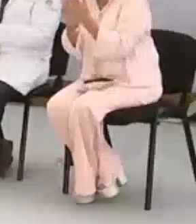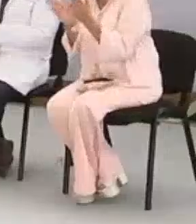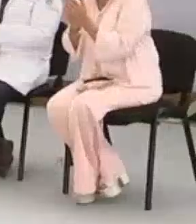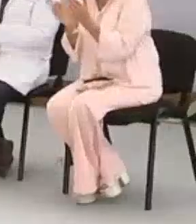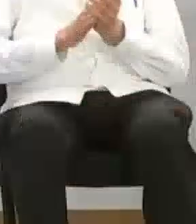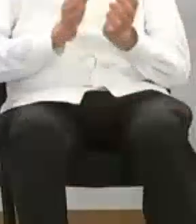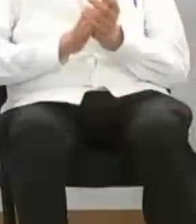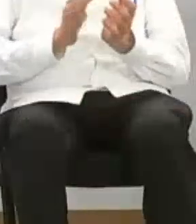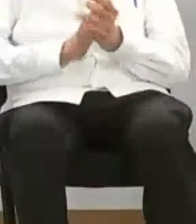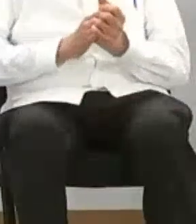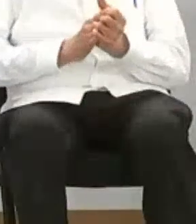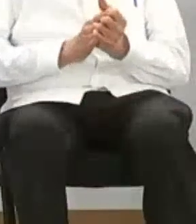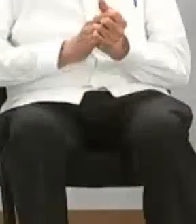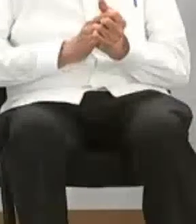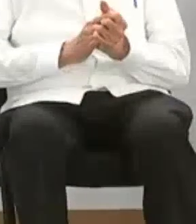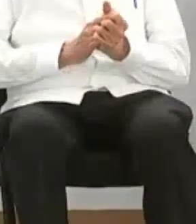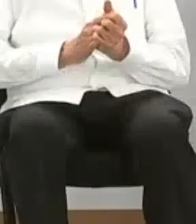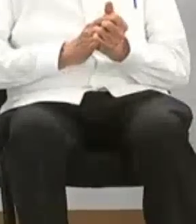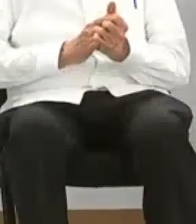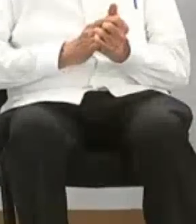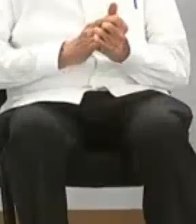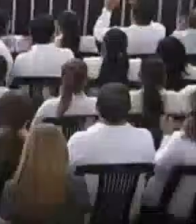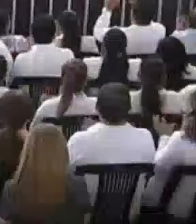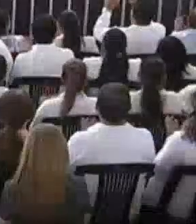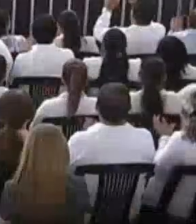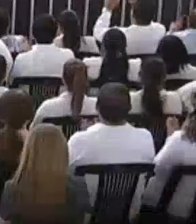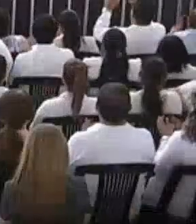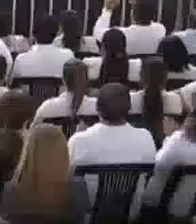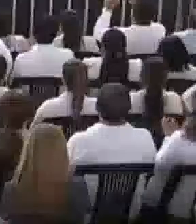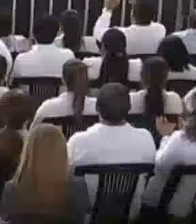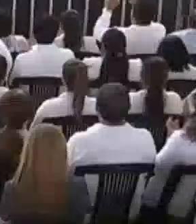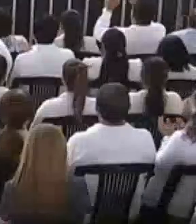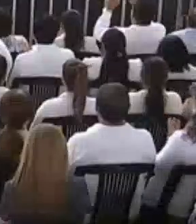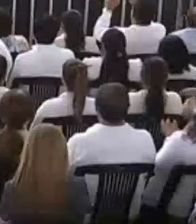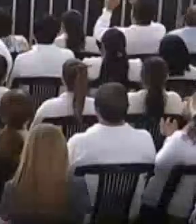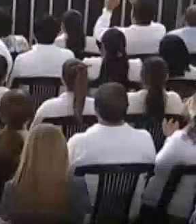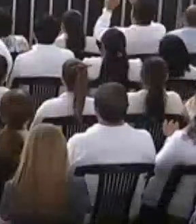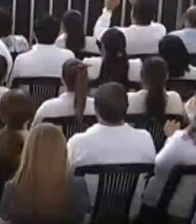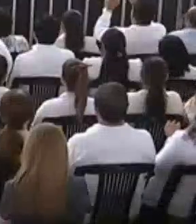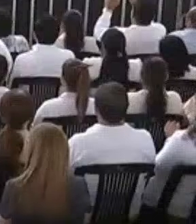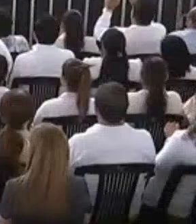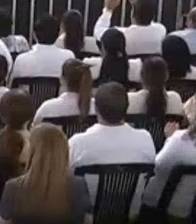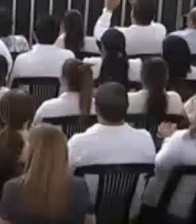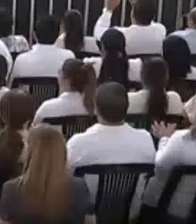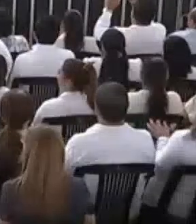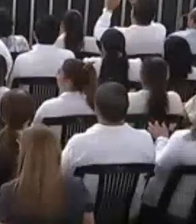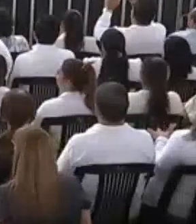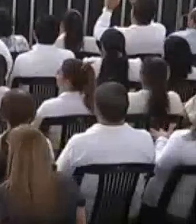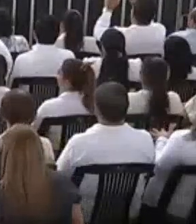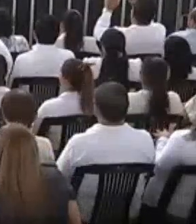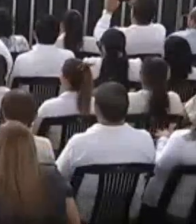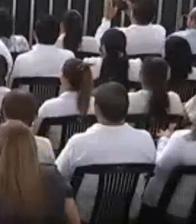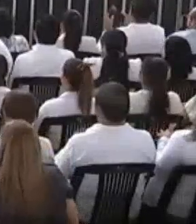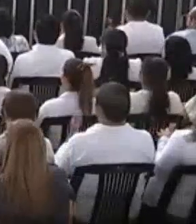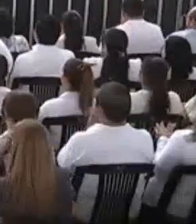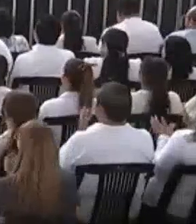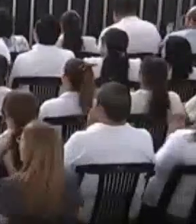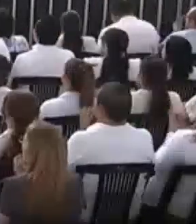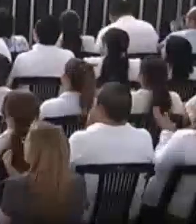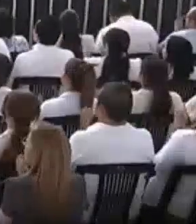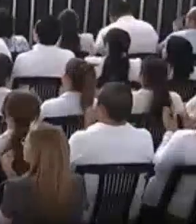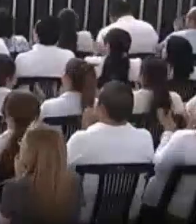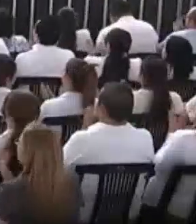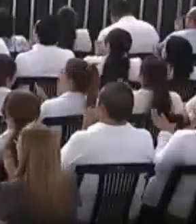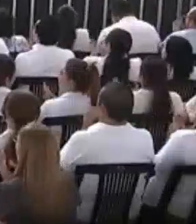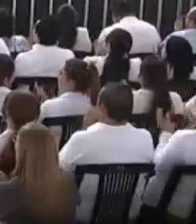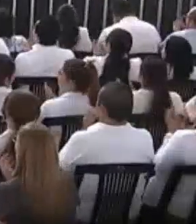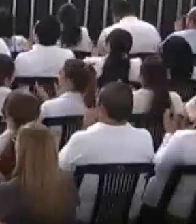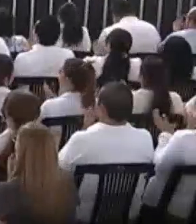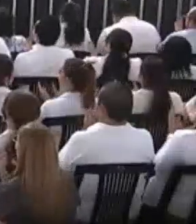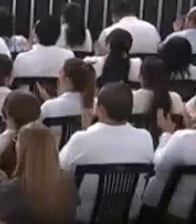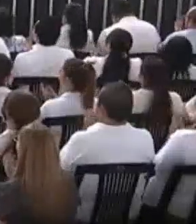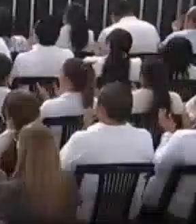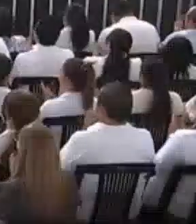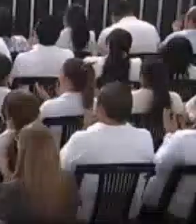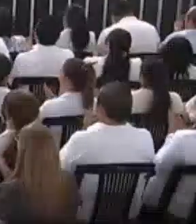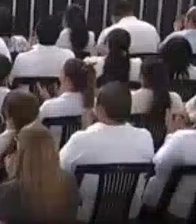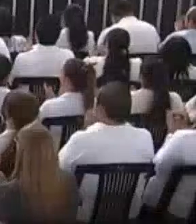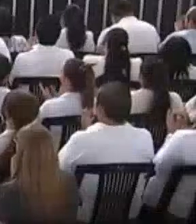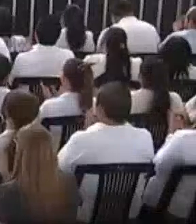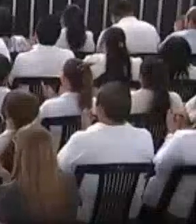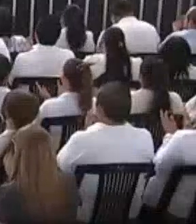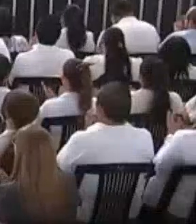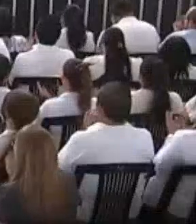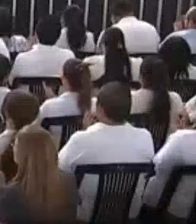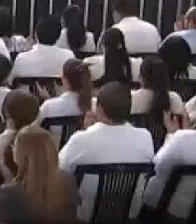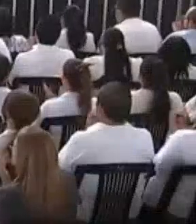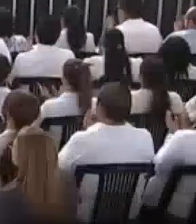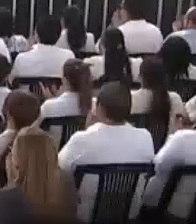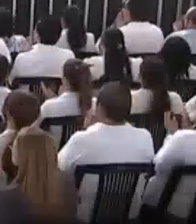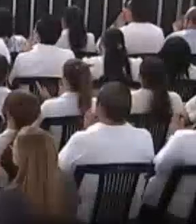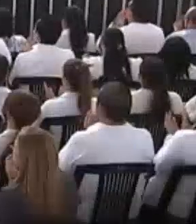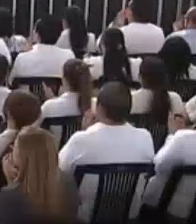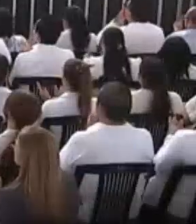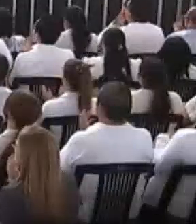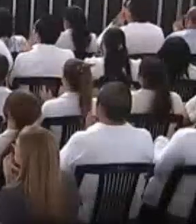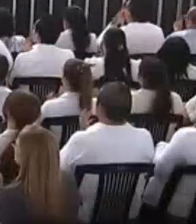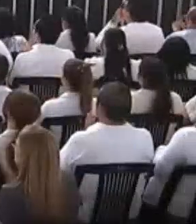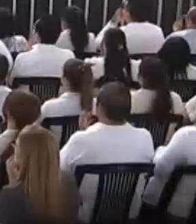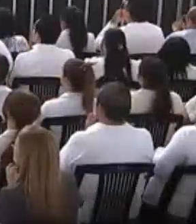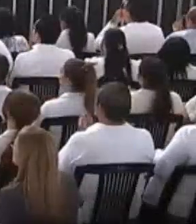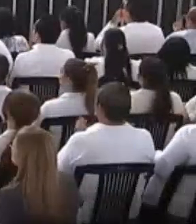A continuación hace uso de la palabra el secretario de salud, Dr. David Kersenovich.